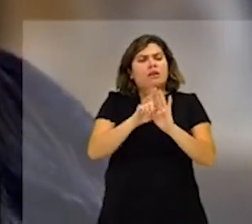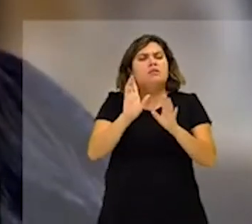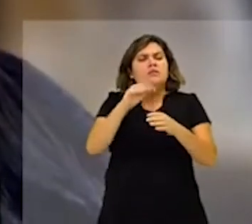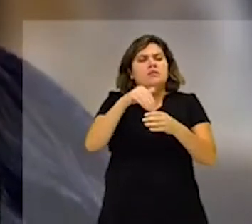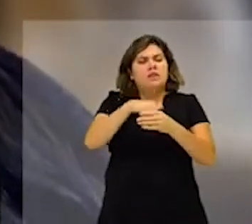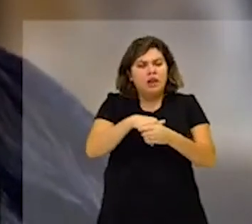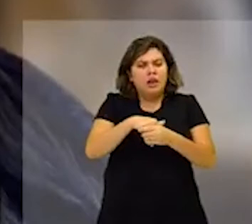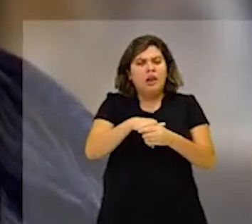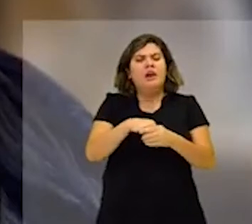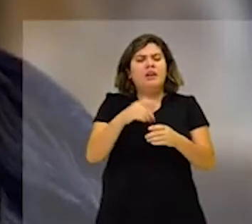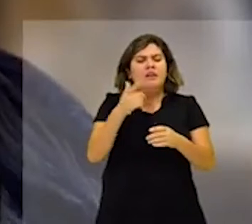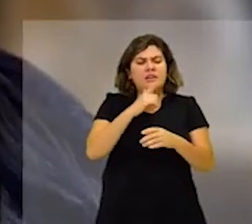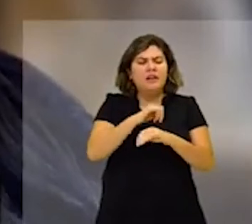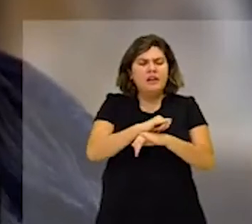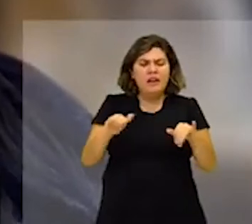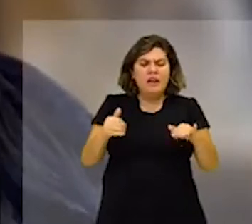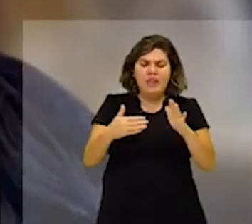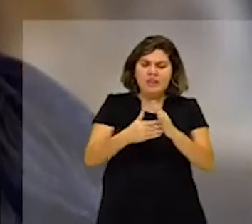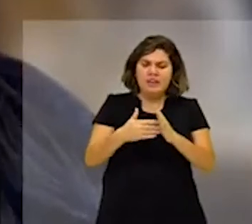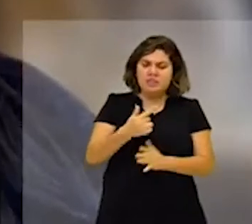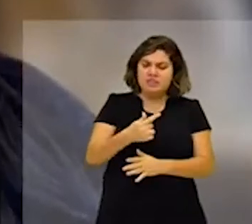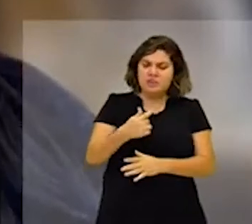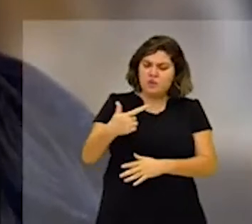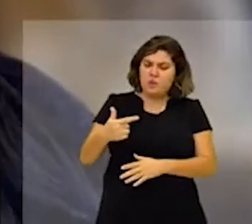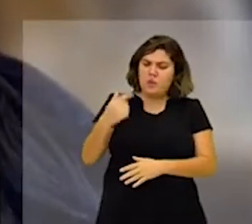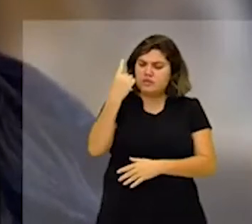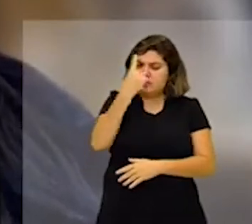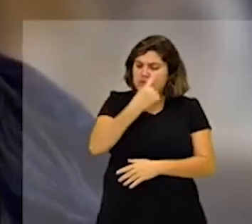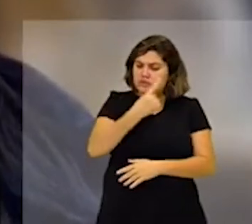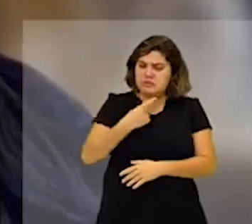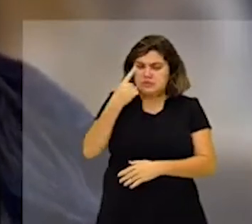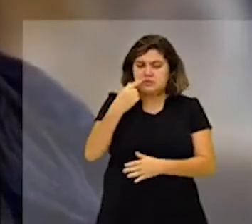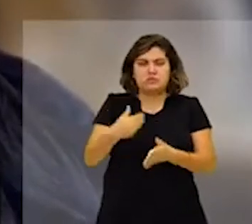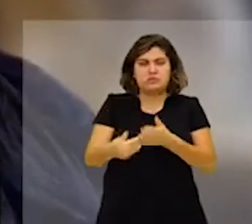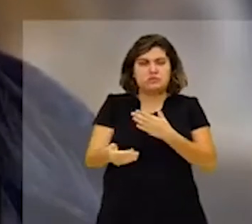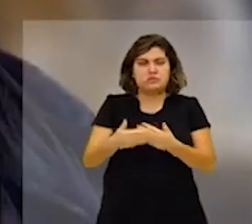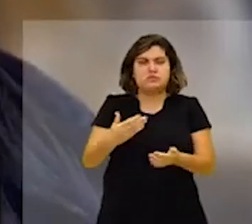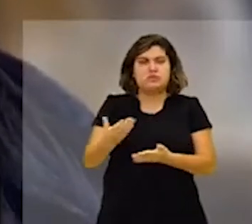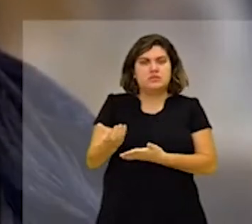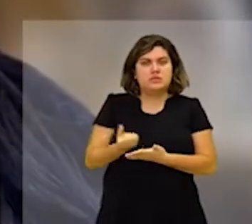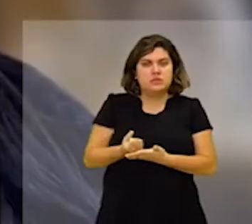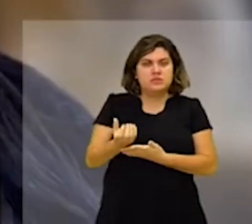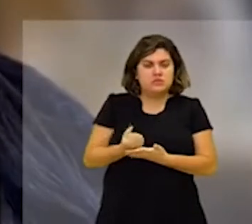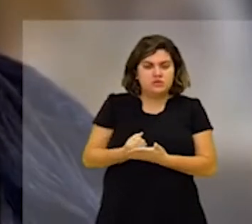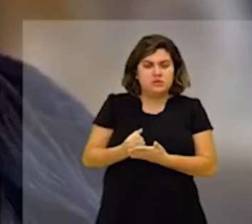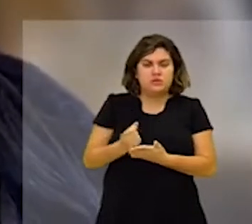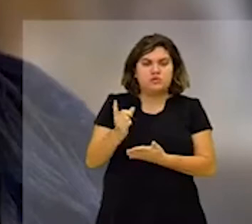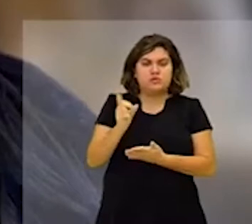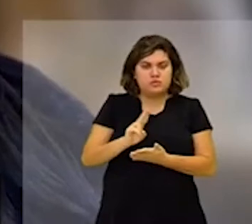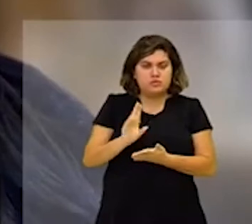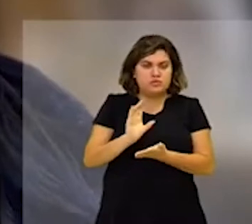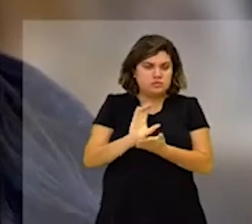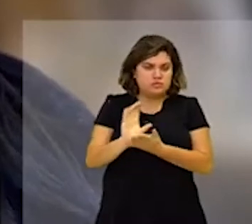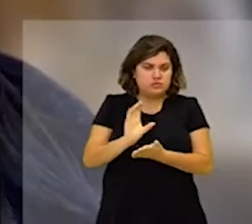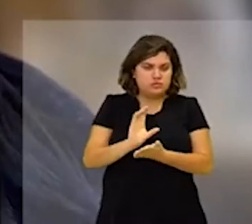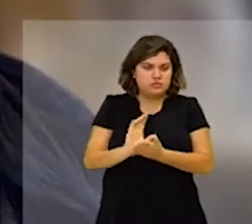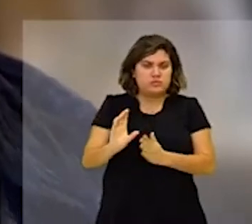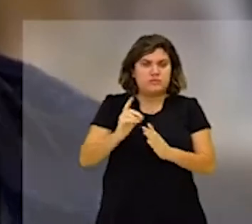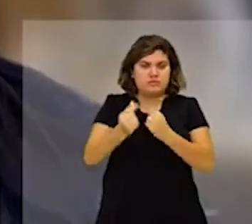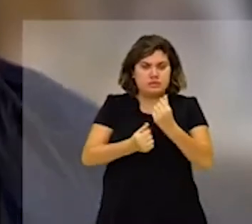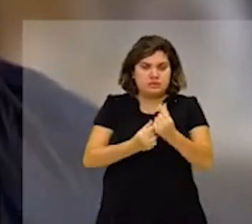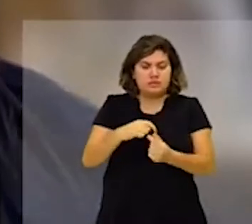de parar em até 72 horas qualquer recebimento de recurso financeiro porque a gente pode fazer essa